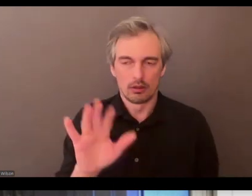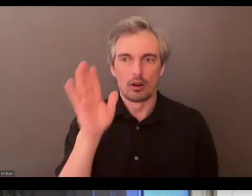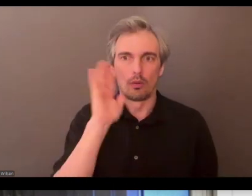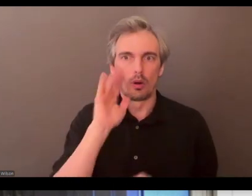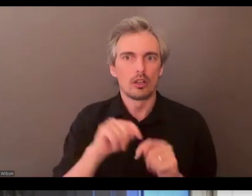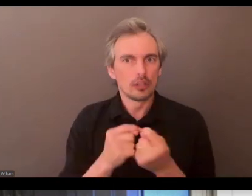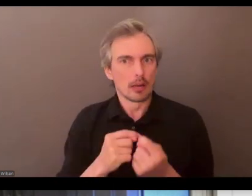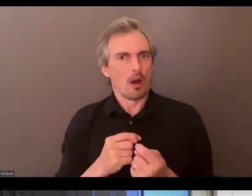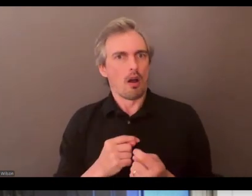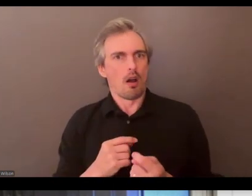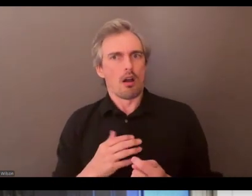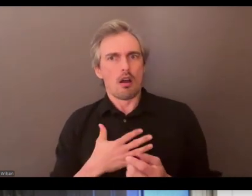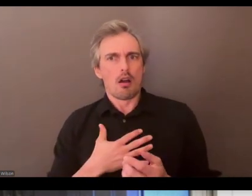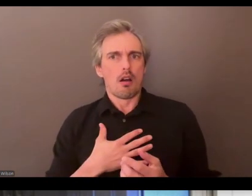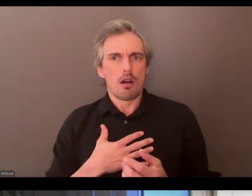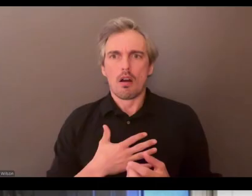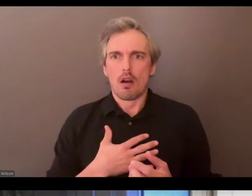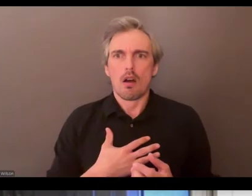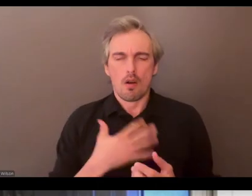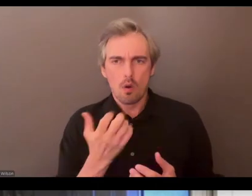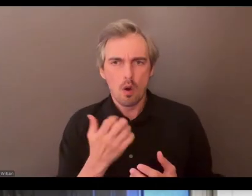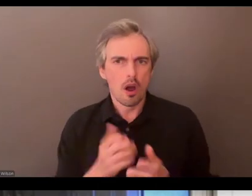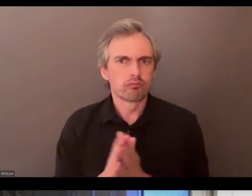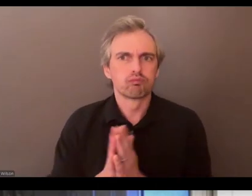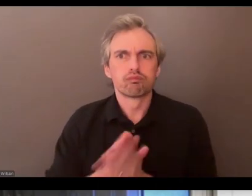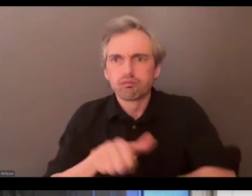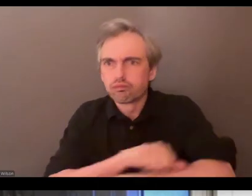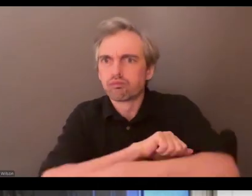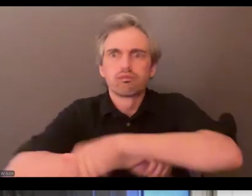そして、どうすればこの問題を解決できるのかを考えるのです。